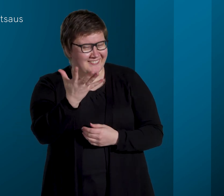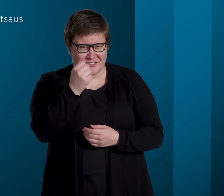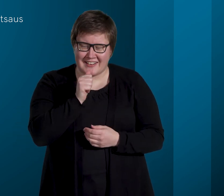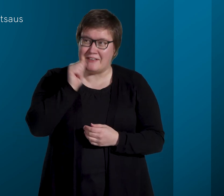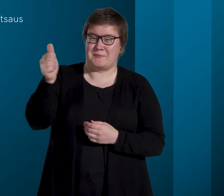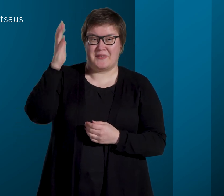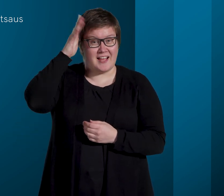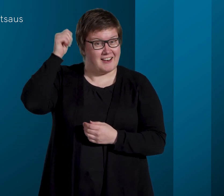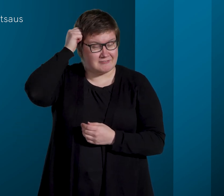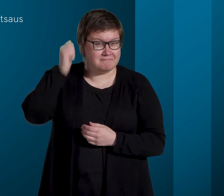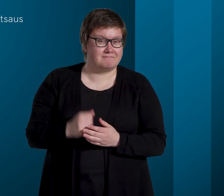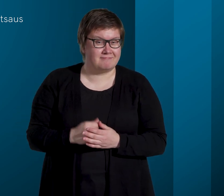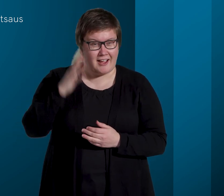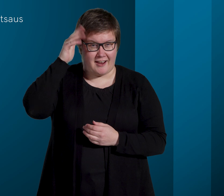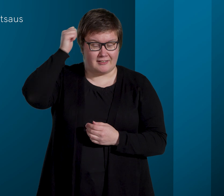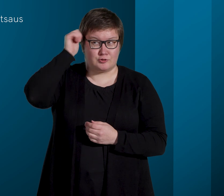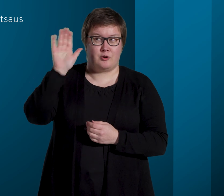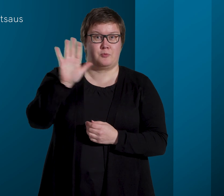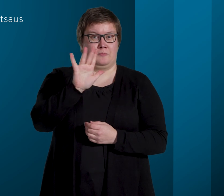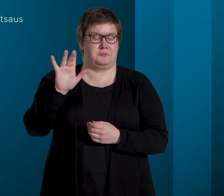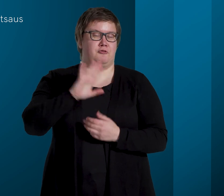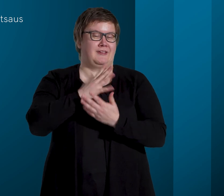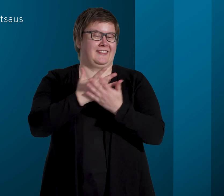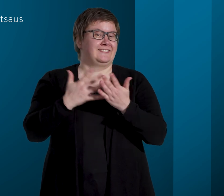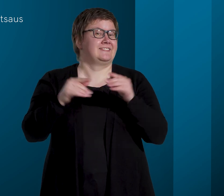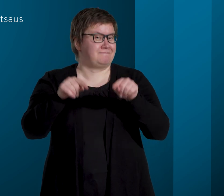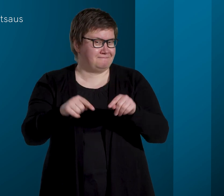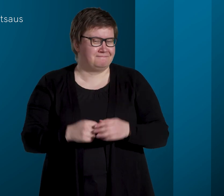ilmoittaudu Aliisalle numeroon 044 752 5261.